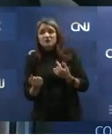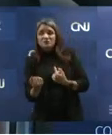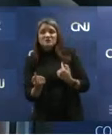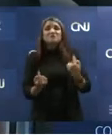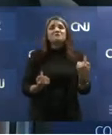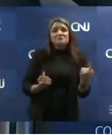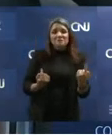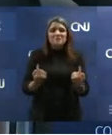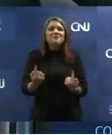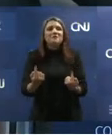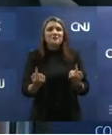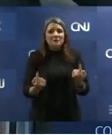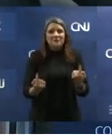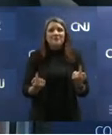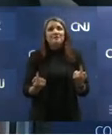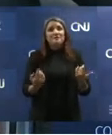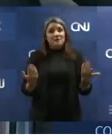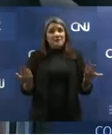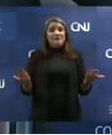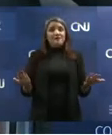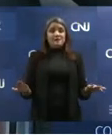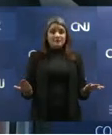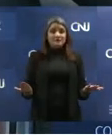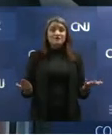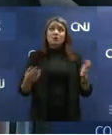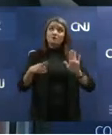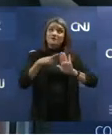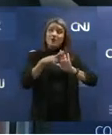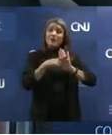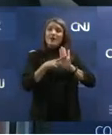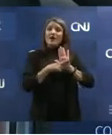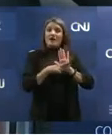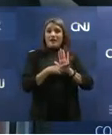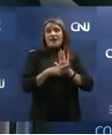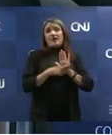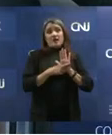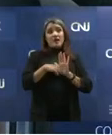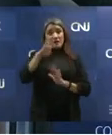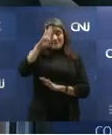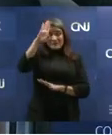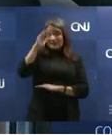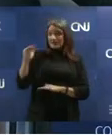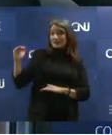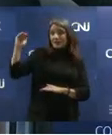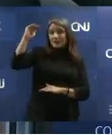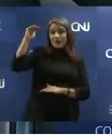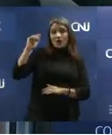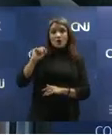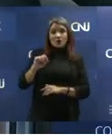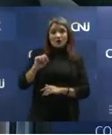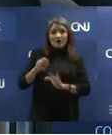Todos traz ali uma regra mãe. Vamos dizer assim, que a primeira alternância imediata